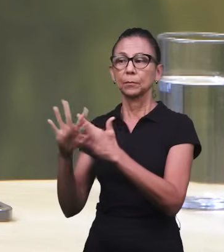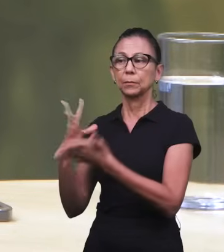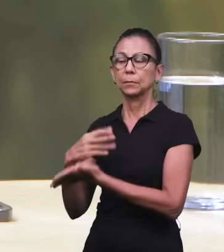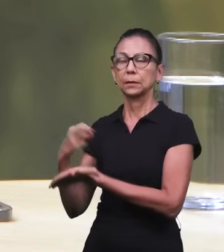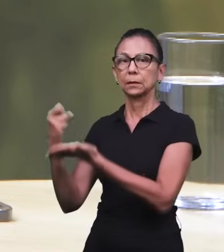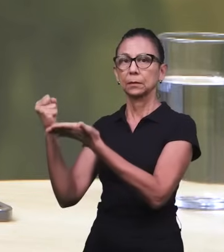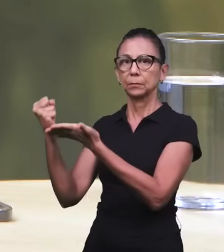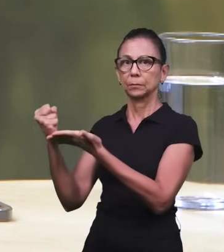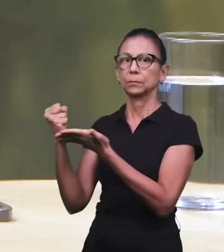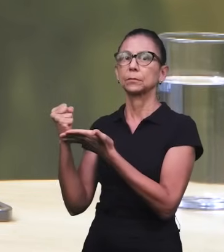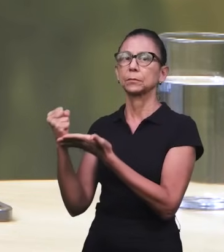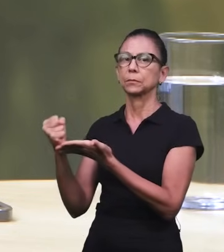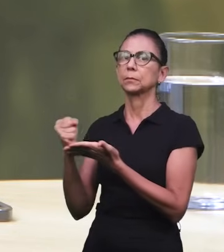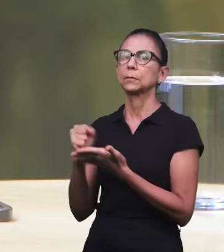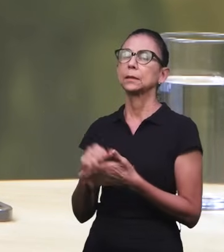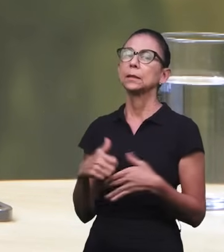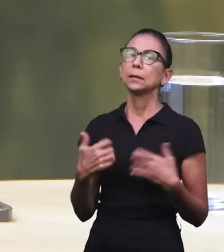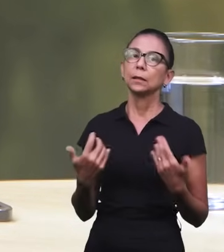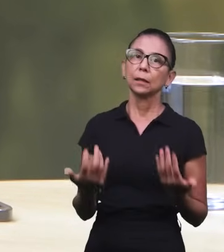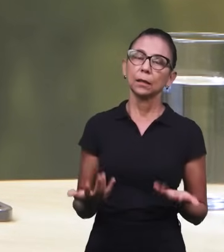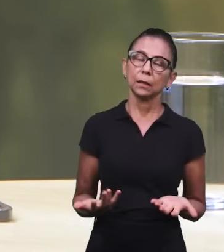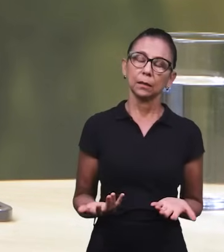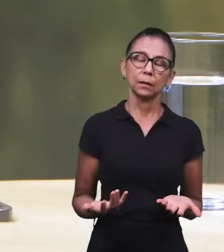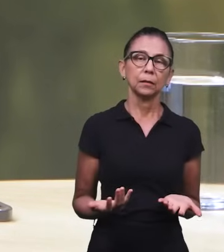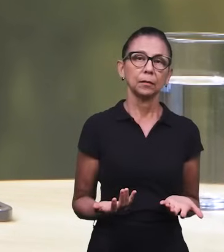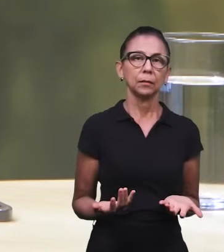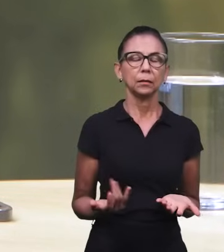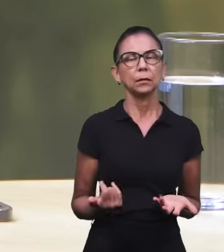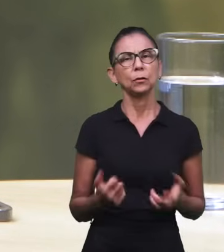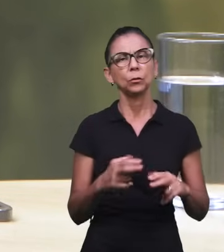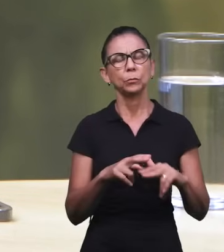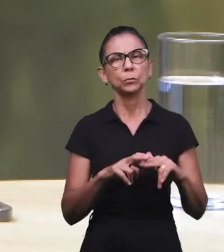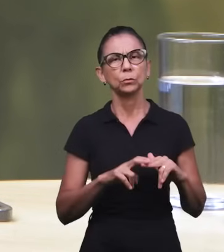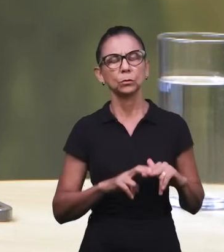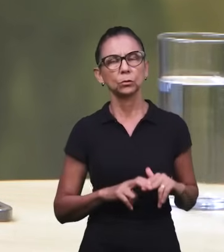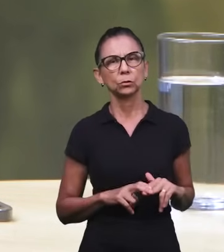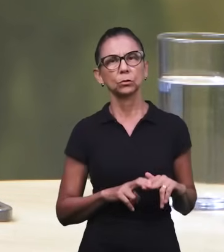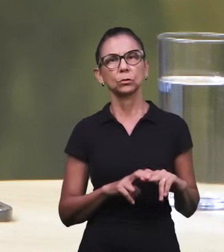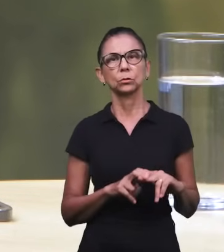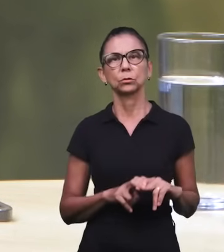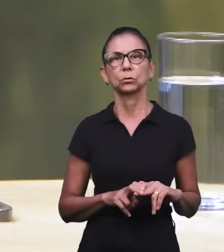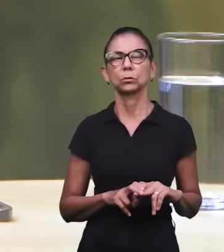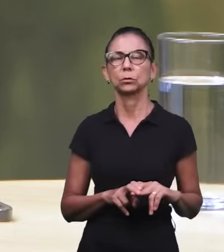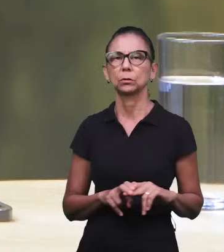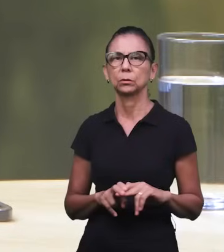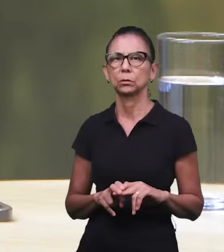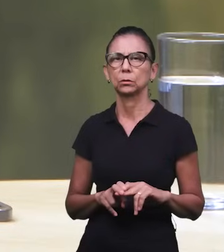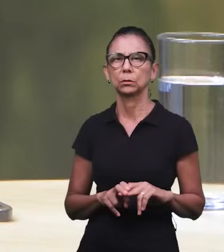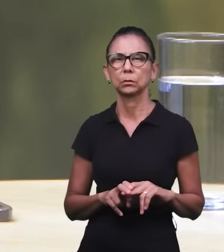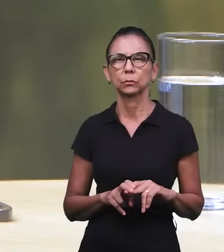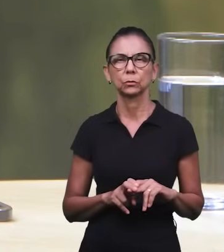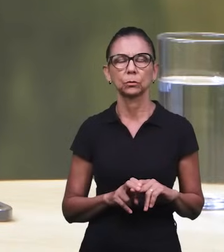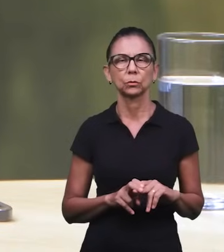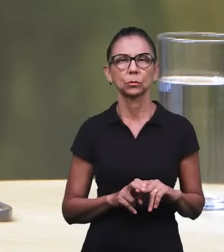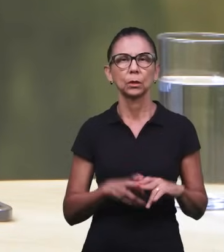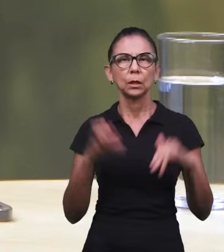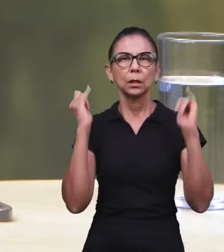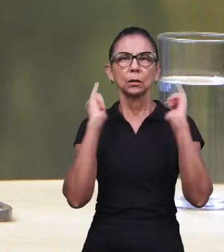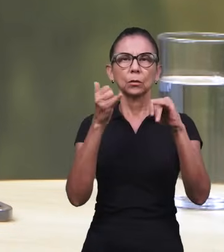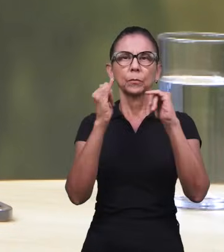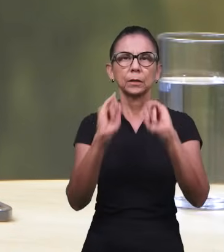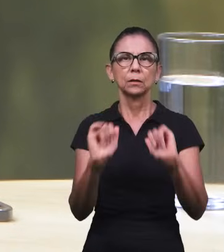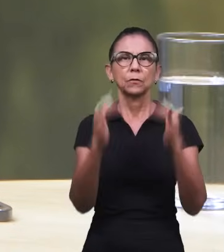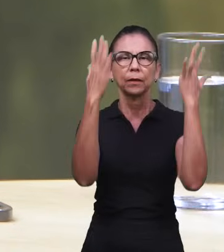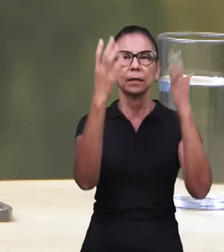e isto em razão do assunto que foi abordado no último Trombetas e festas TR no dia 26 de